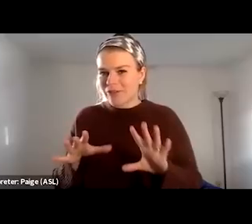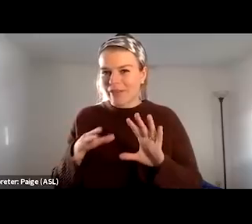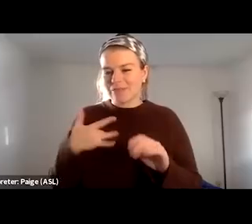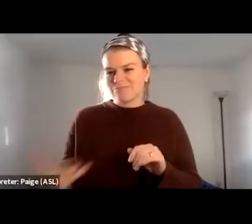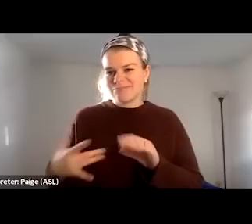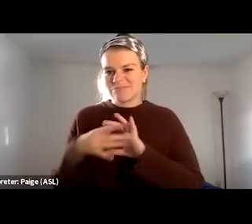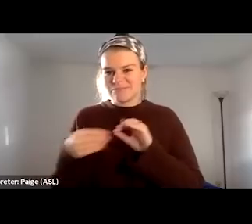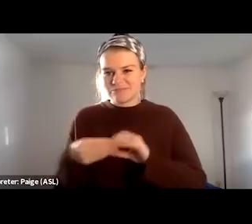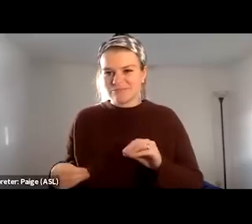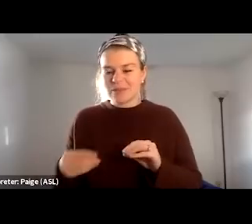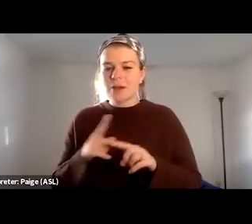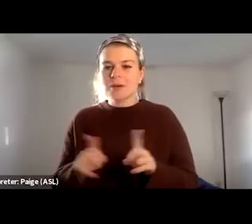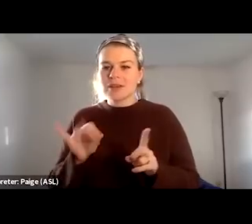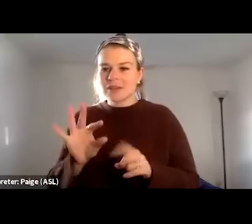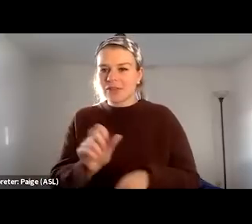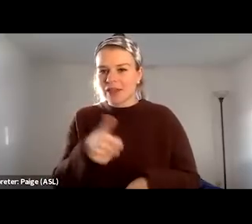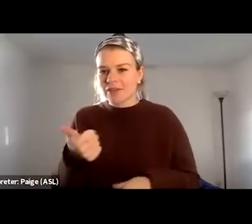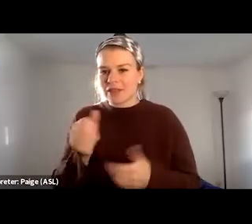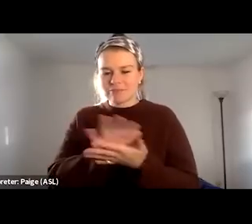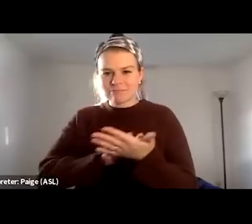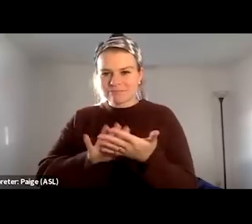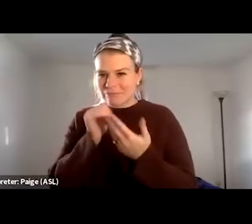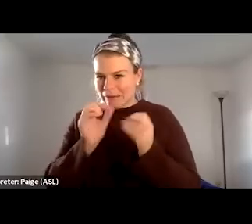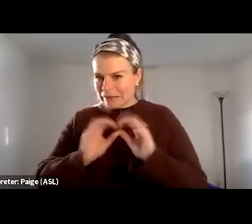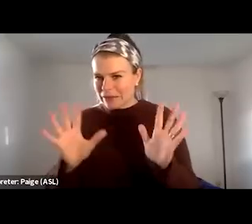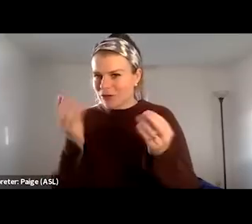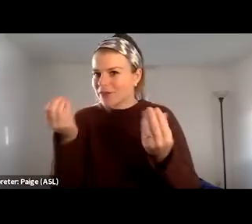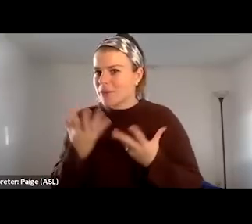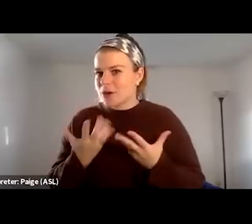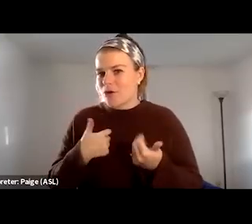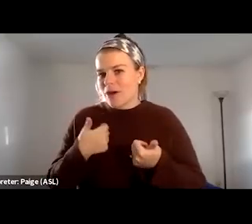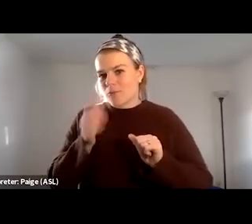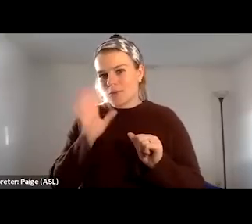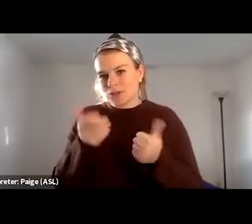pero si hay algo que no esté claro, solo háganmelo saber y trataré de aclararlo.